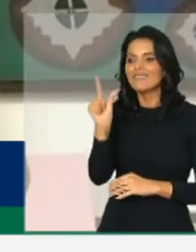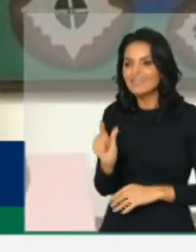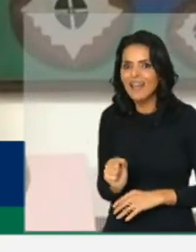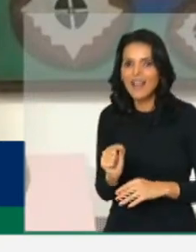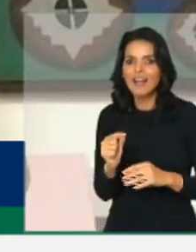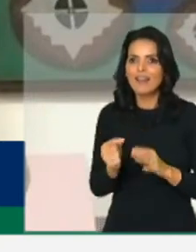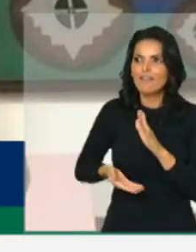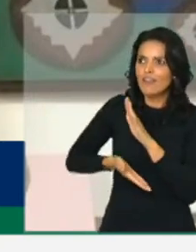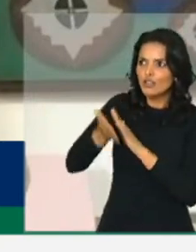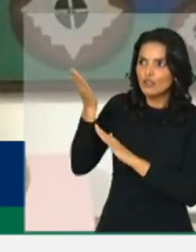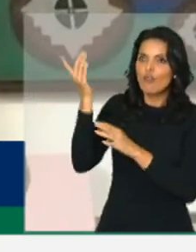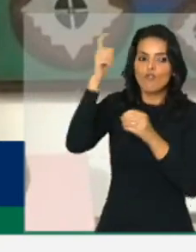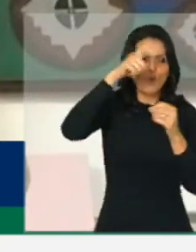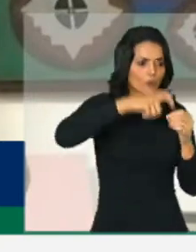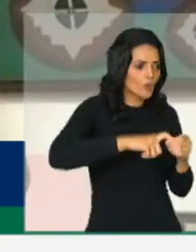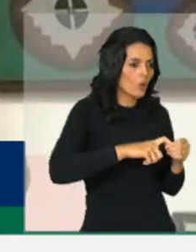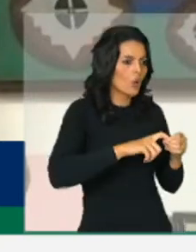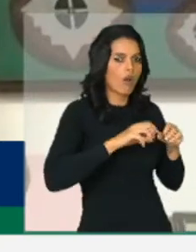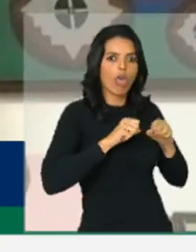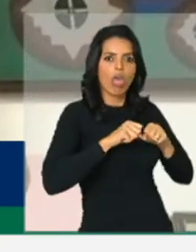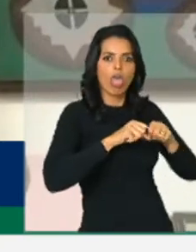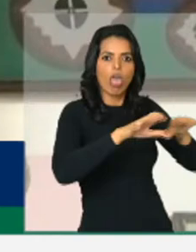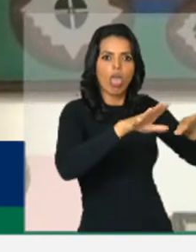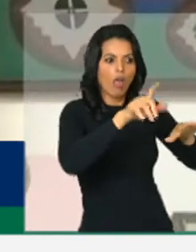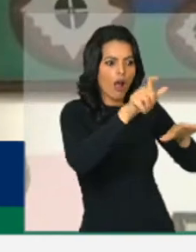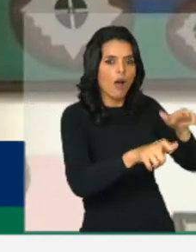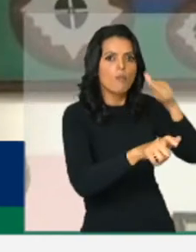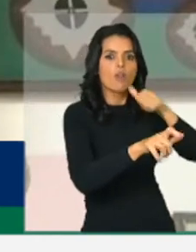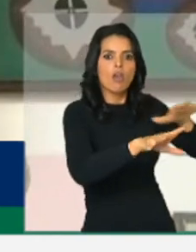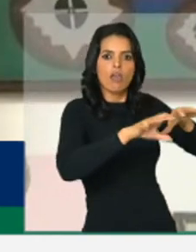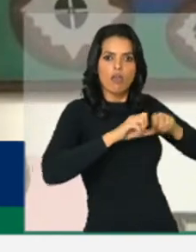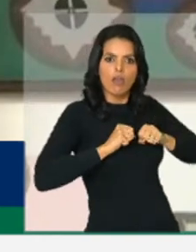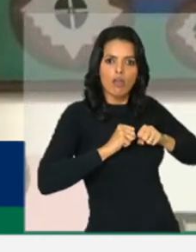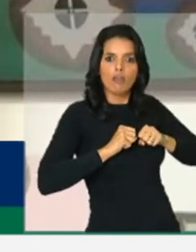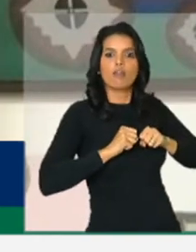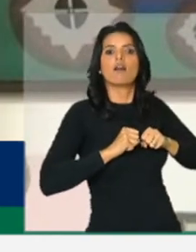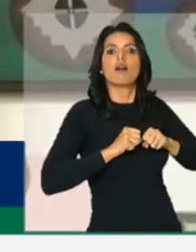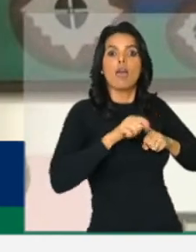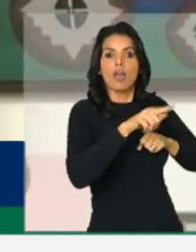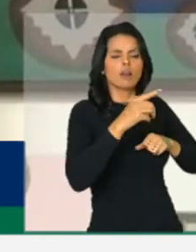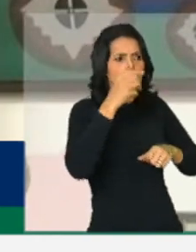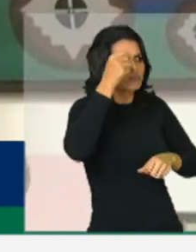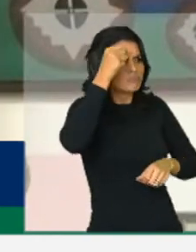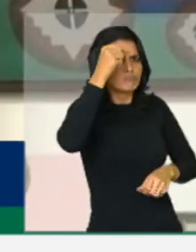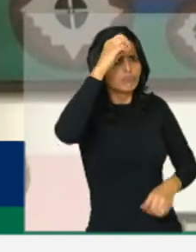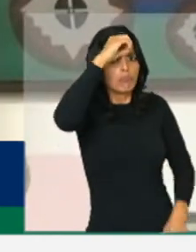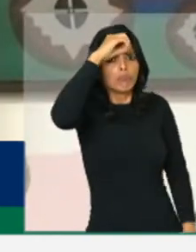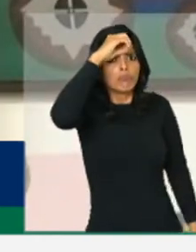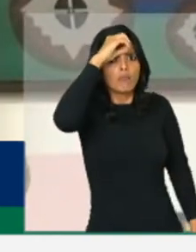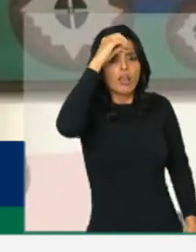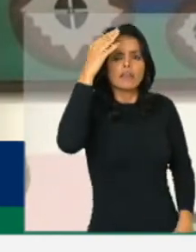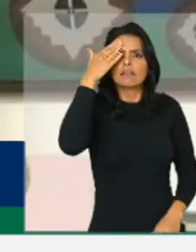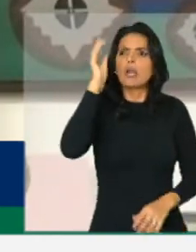QUALQUER TIPO DE CUIDADO E ELA MORREU. ENTÃO, SENHOR PRESIDENTE, SENHORAS E SENHORES DEPUTADOS E DEPUTADAS